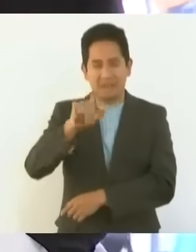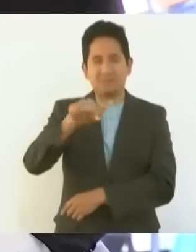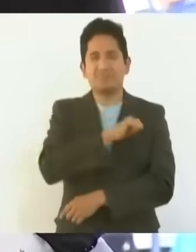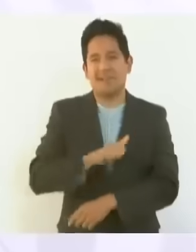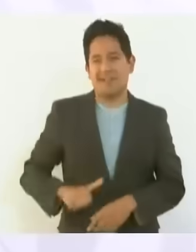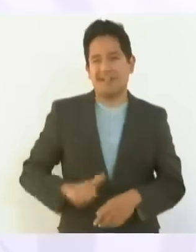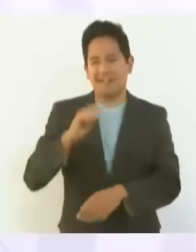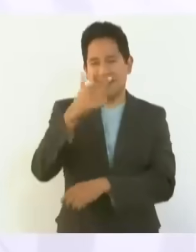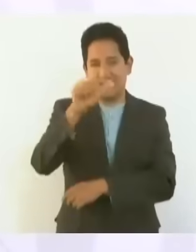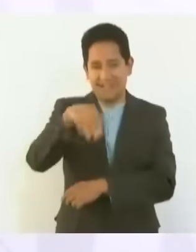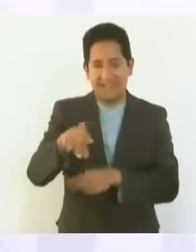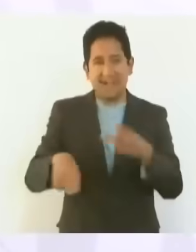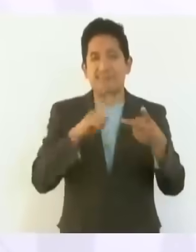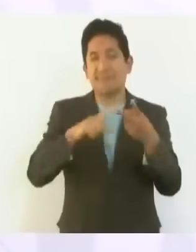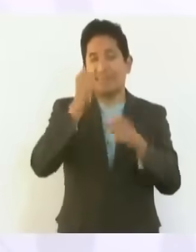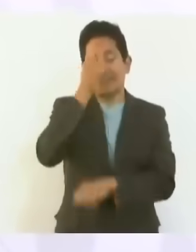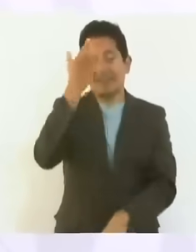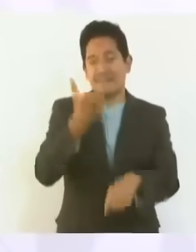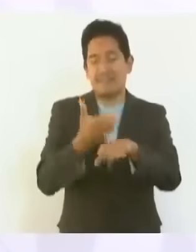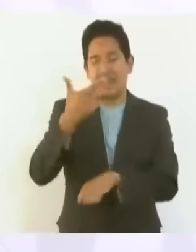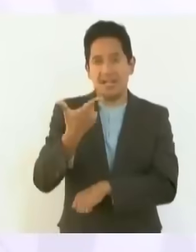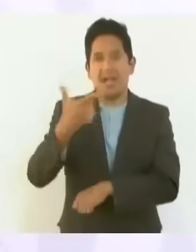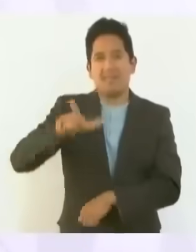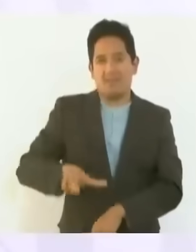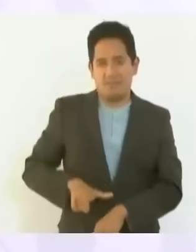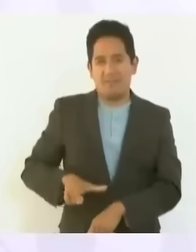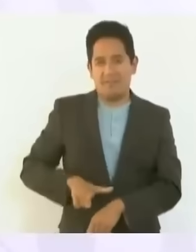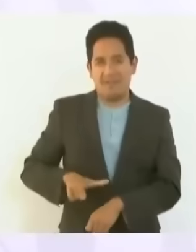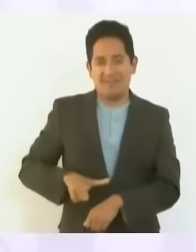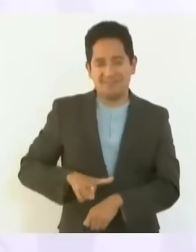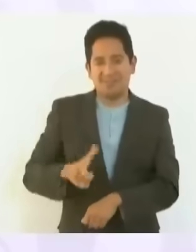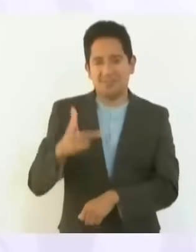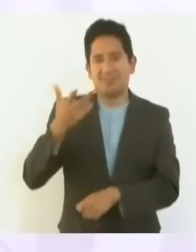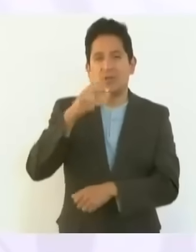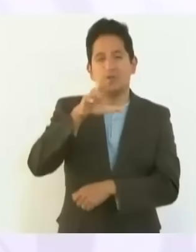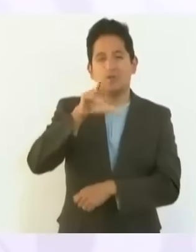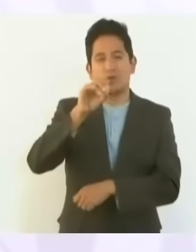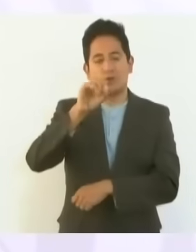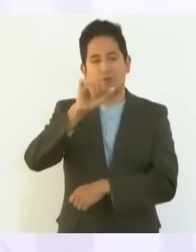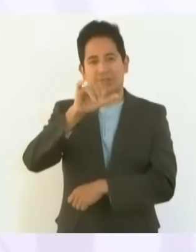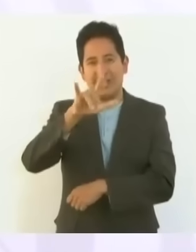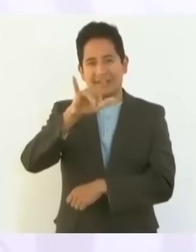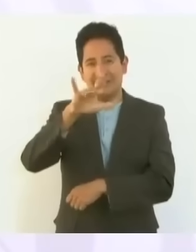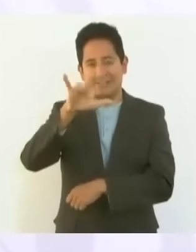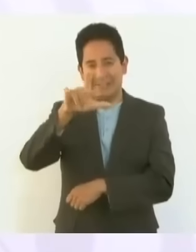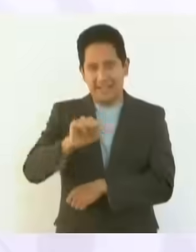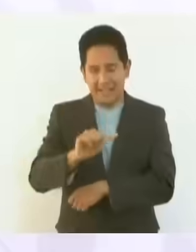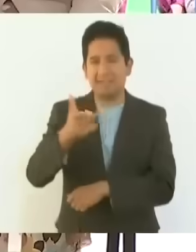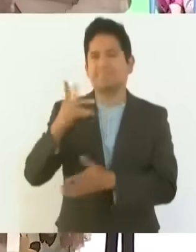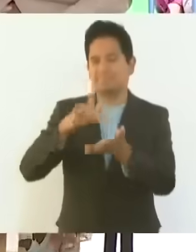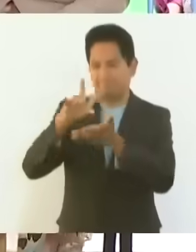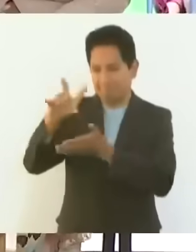secretaria de Gobernación, Rosaicela Rodríguez. Gracias licenciada por promover estos eventos. Y